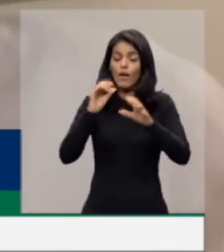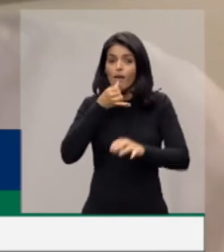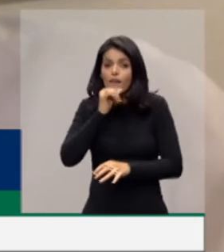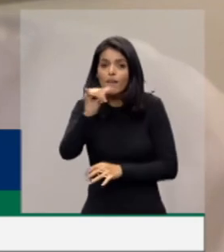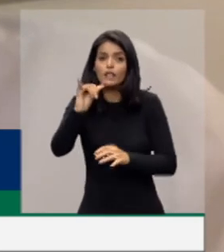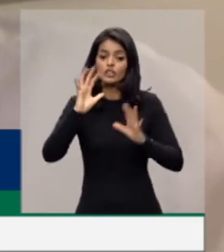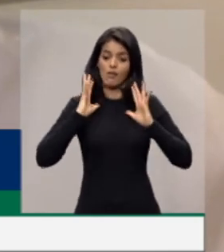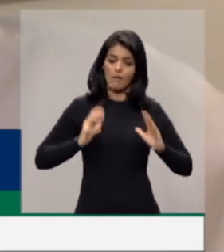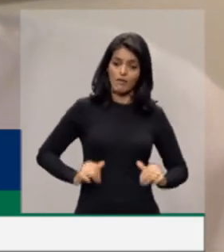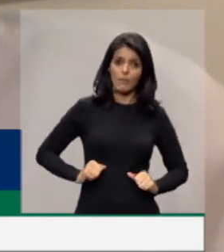VEIS, NÓS NÃO PODEMOS APROVAR UMA MEDIDA PROVISÓRIA